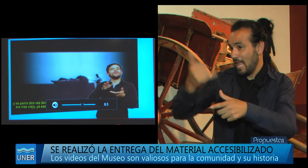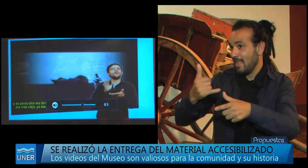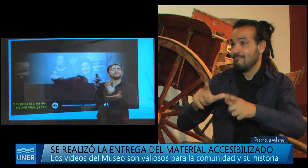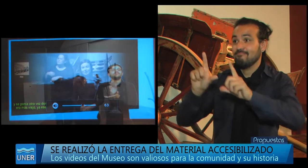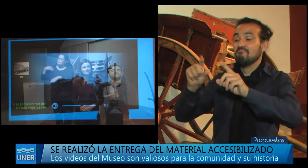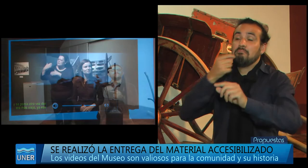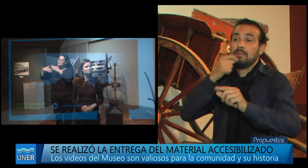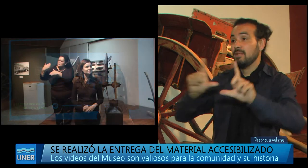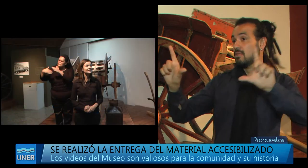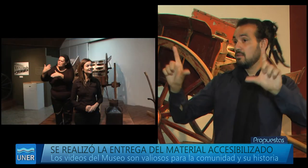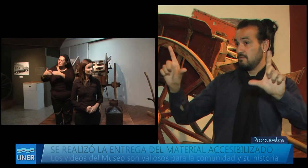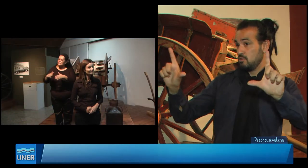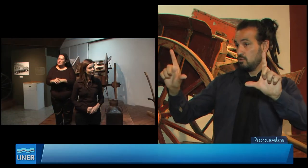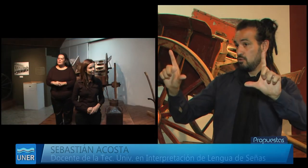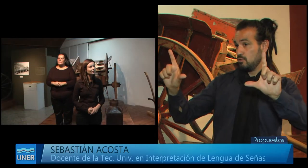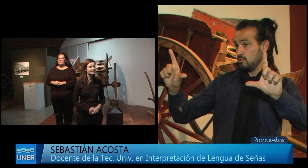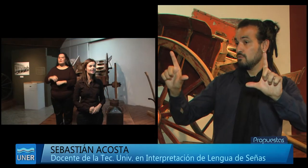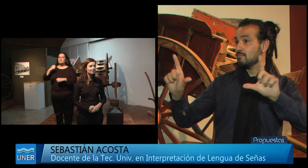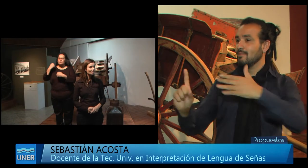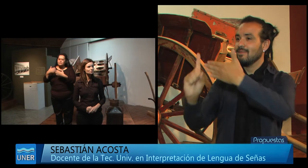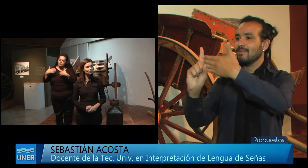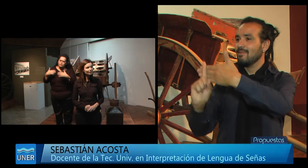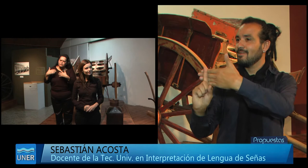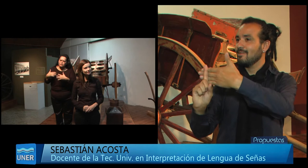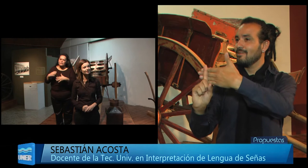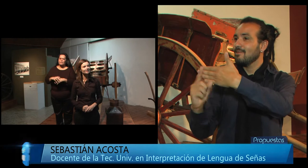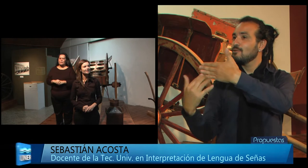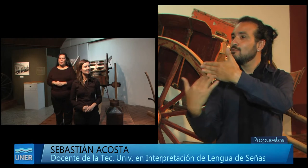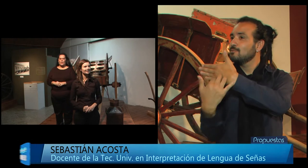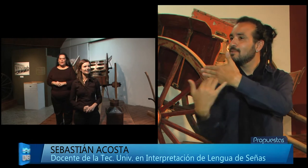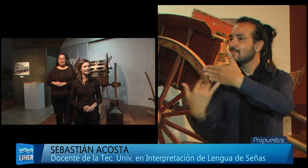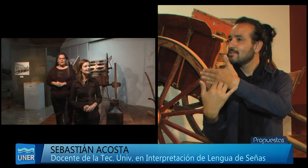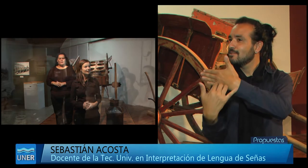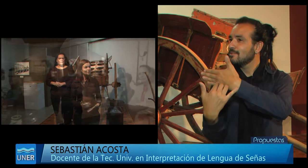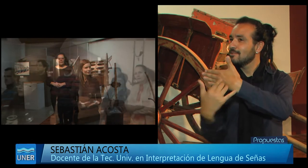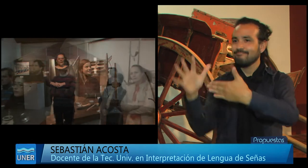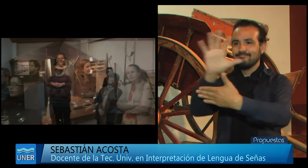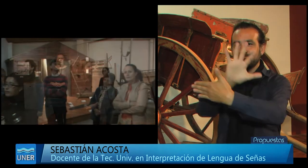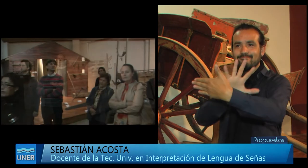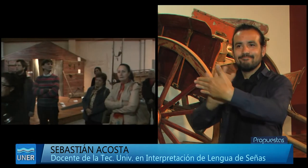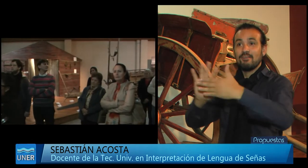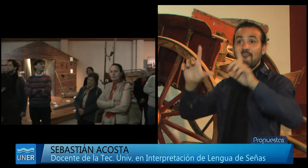ver a través de la incrustación de la silueta del interprete y también de los subtitulos